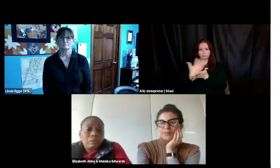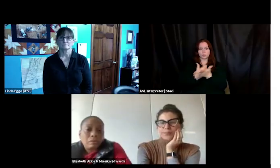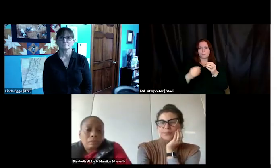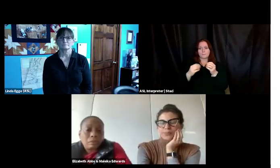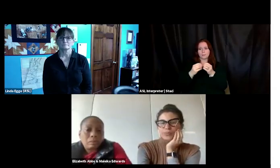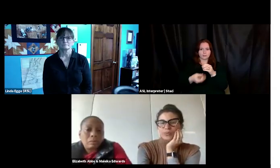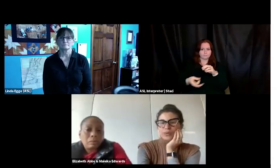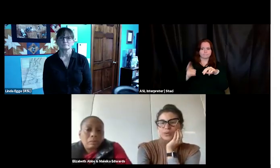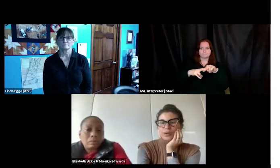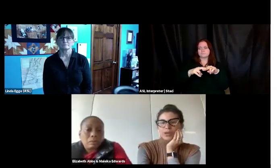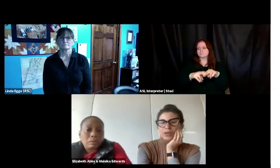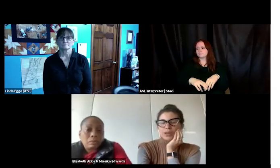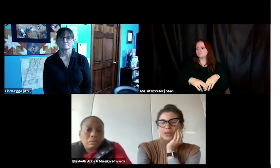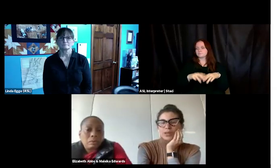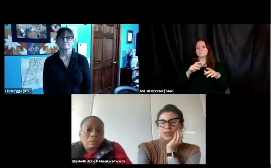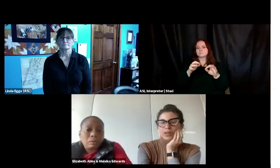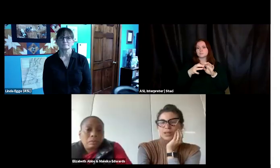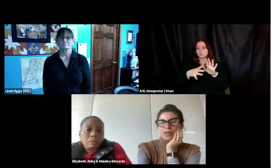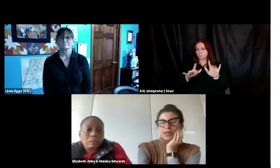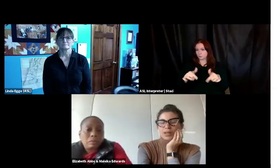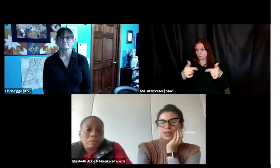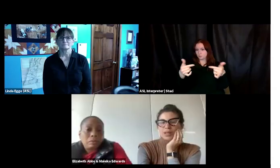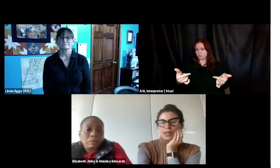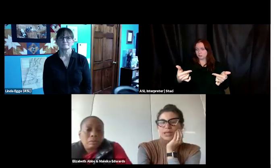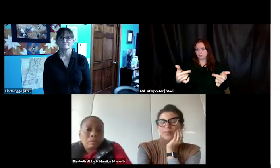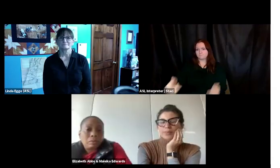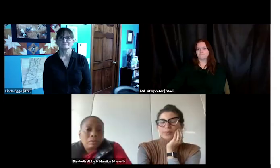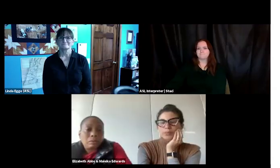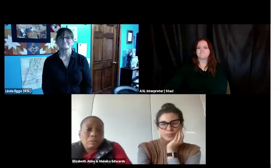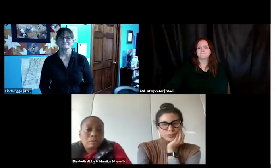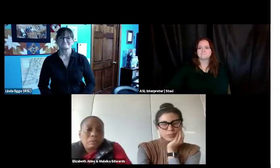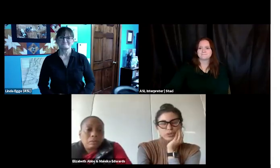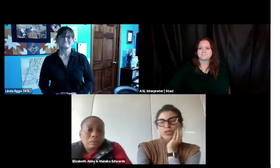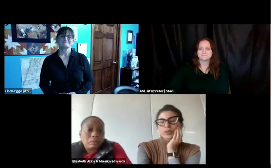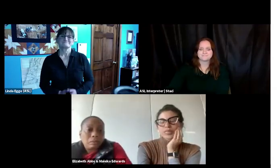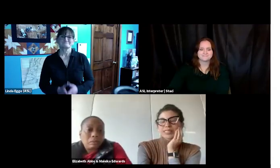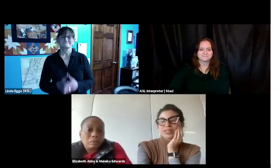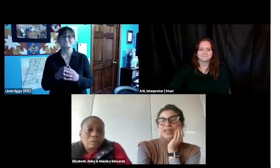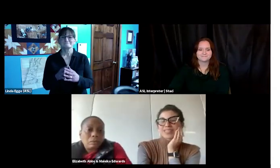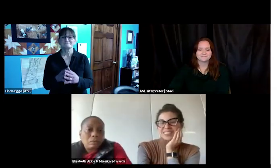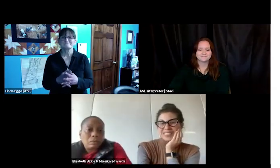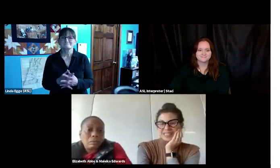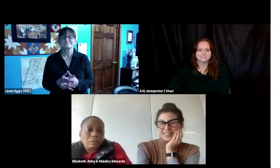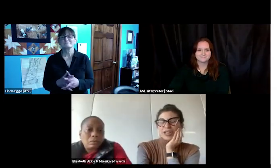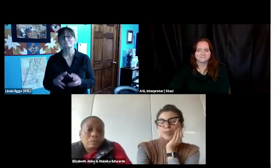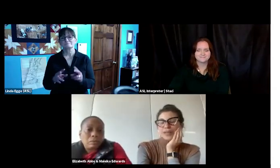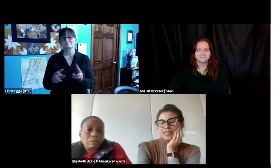para adaptarlos mejor a tus necesidades y hacer que sea un poco más fácil, agilizado y también evitar errores